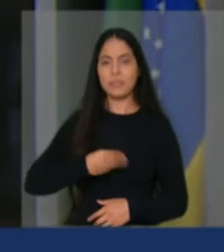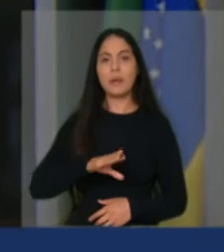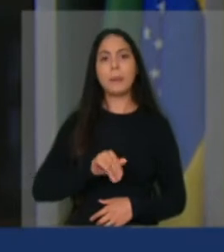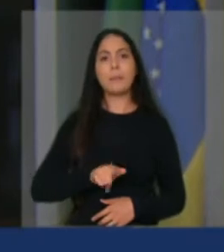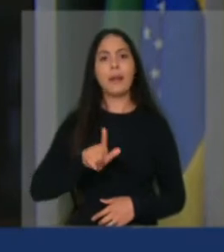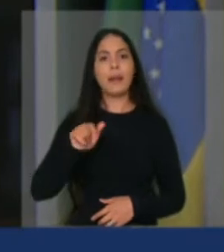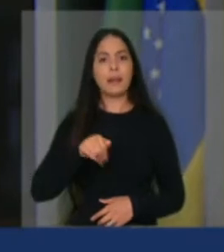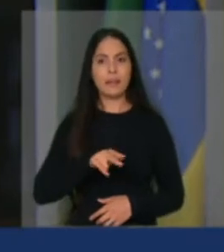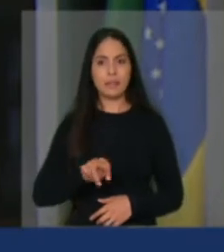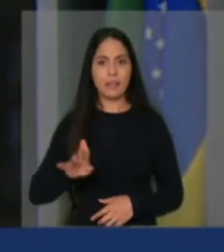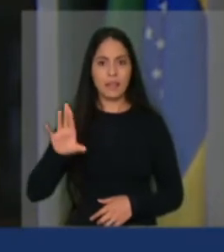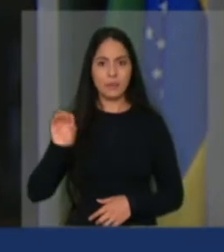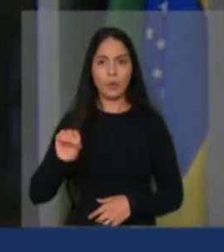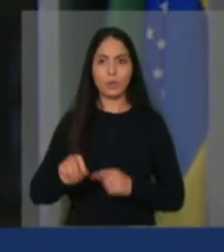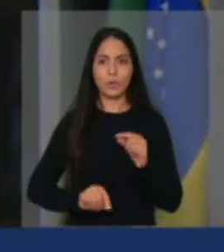SENHORAS, POVO BRASILEIRO, BASTOU GENERAL BRAGA NETTO